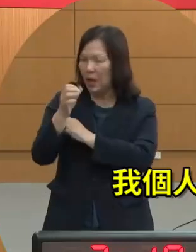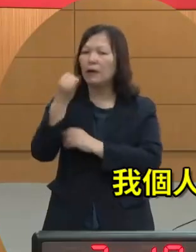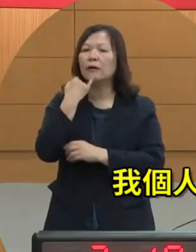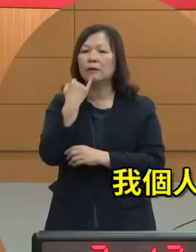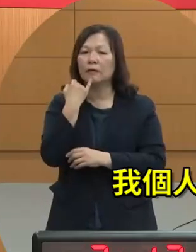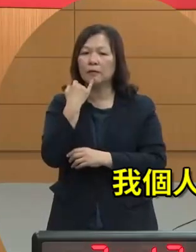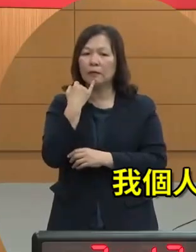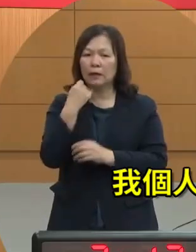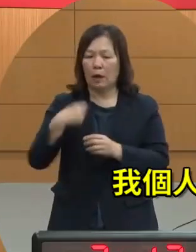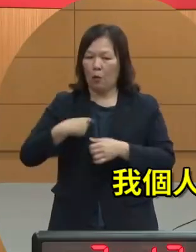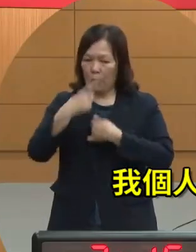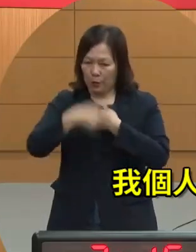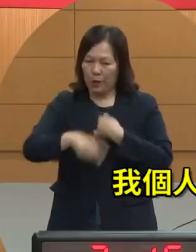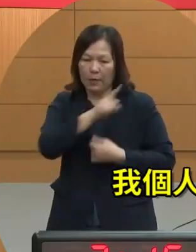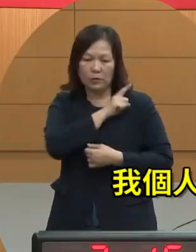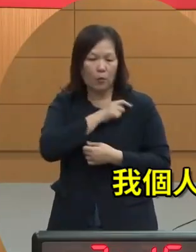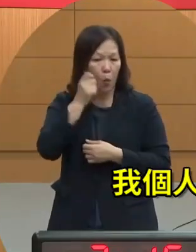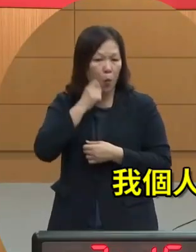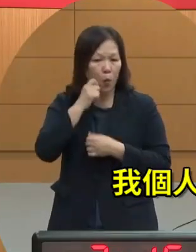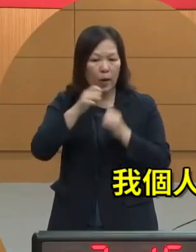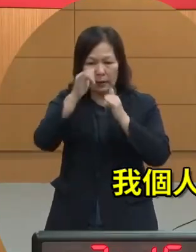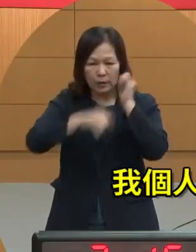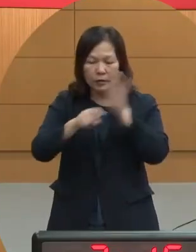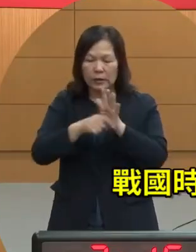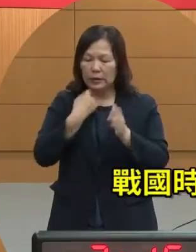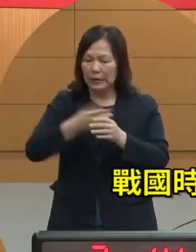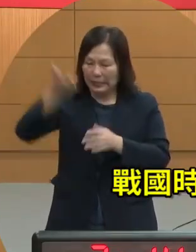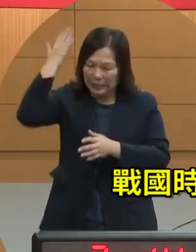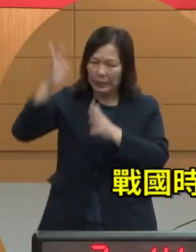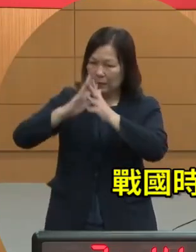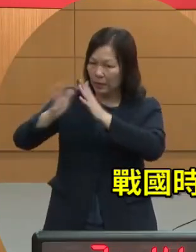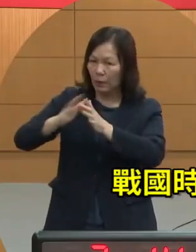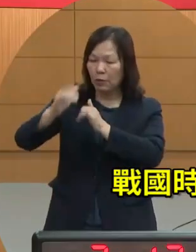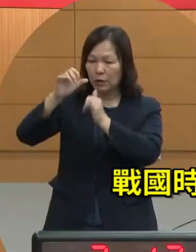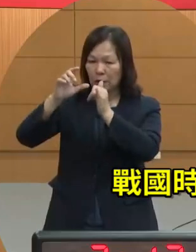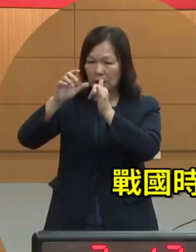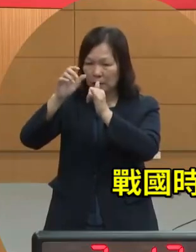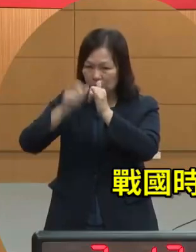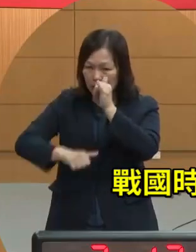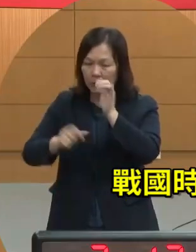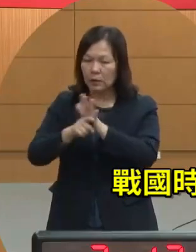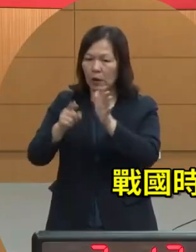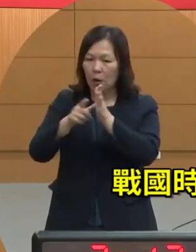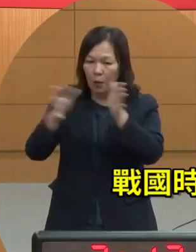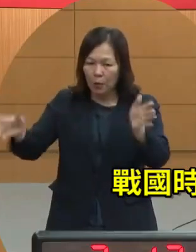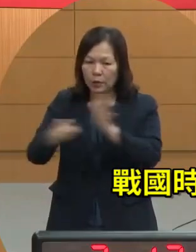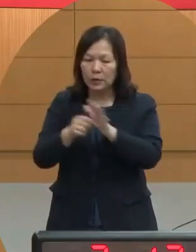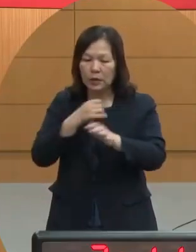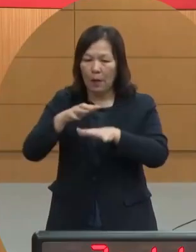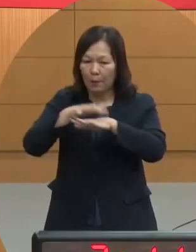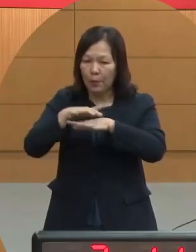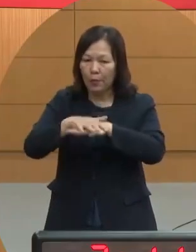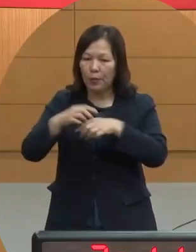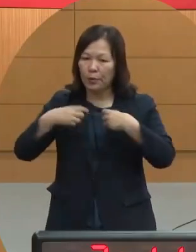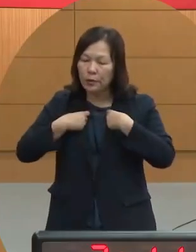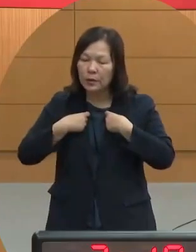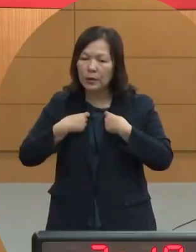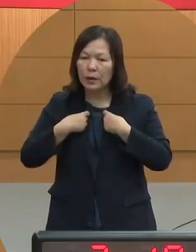我個人最喜歡的時代是戰國時期 戰國時期有一句話叫做布衣卿相 什麼叫布衣卿相